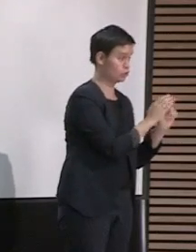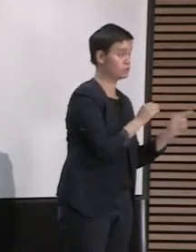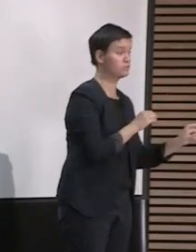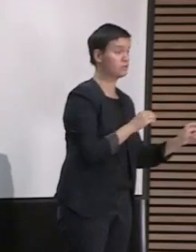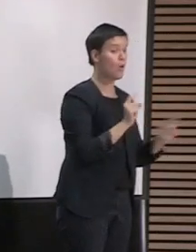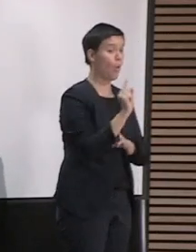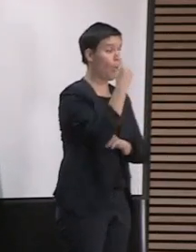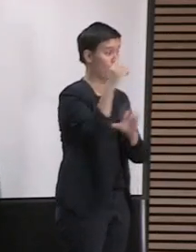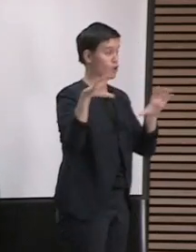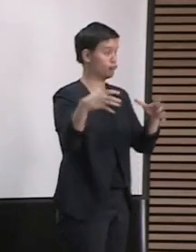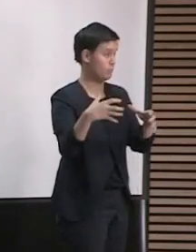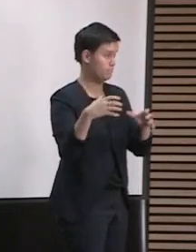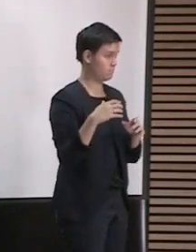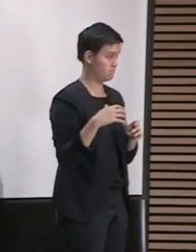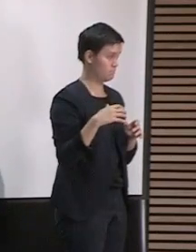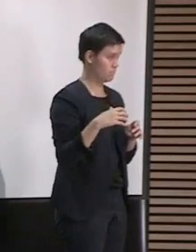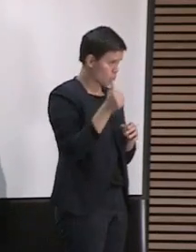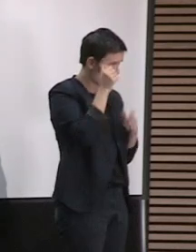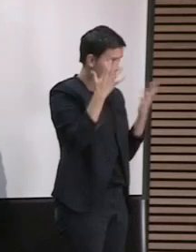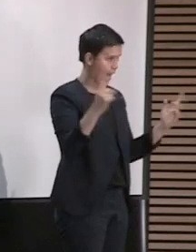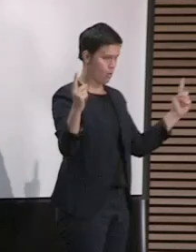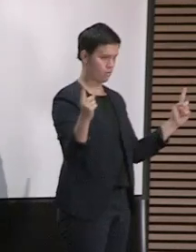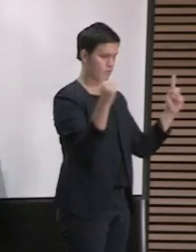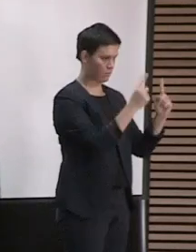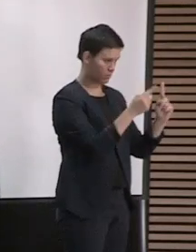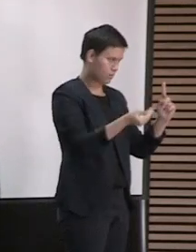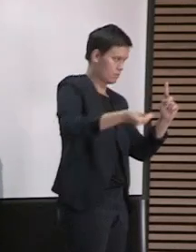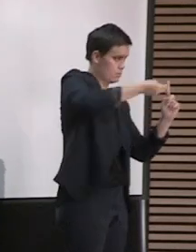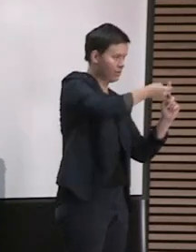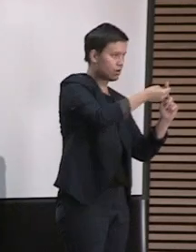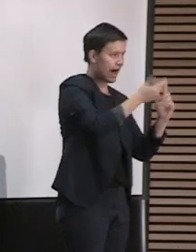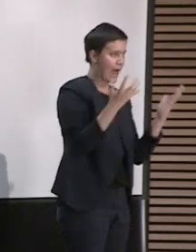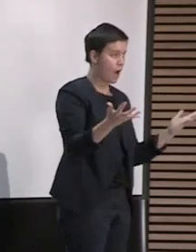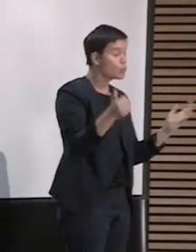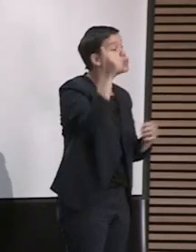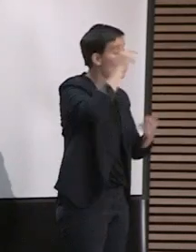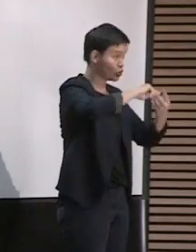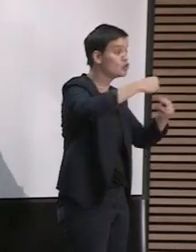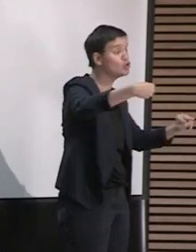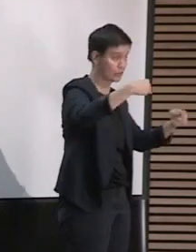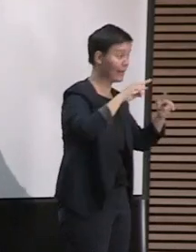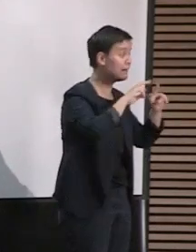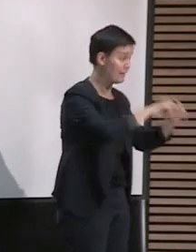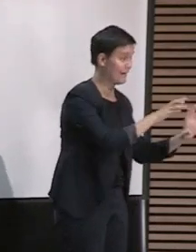Tenei e pai ai ahau ka eke ki ta tatou whaainga. Kua kitea e